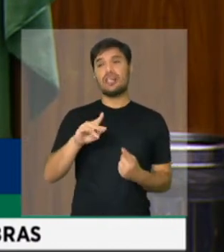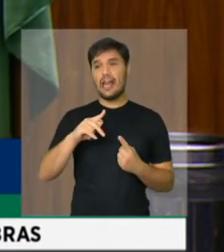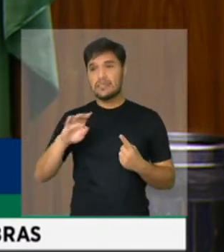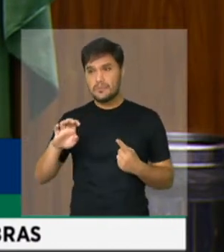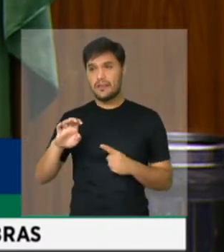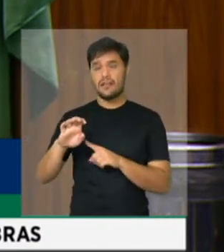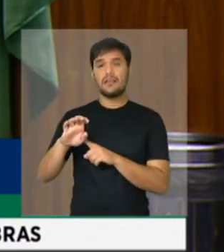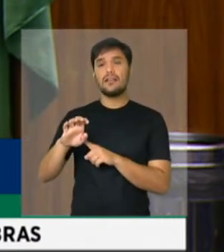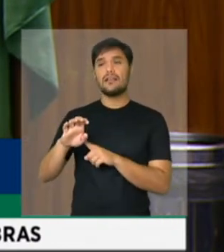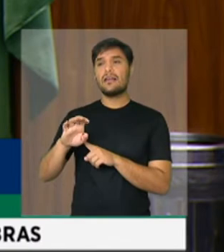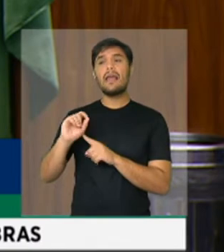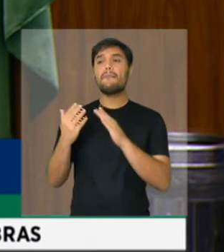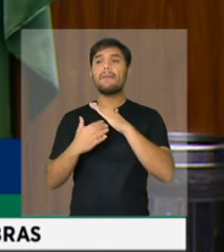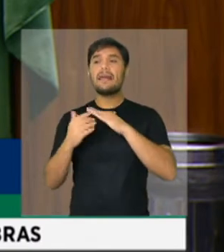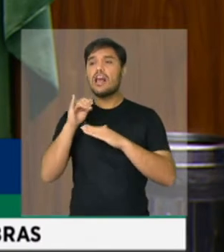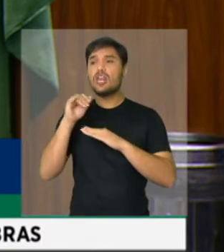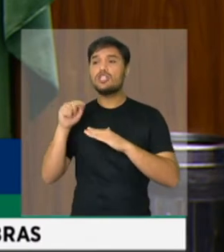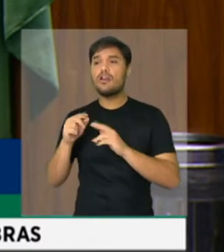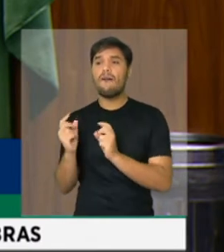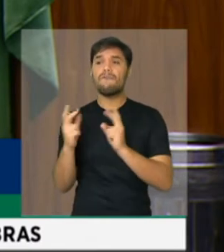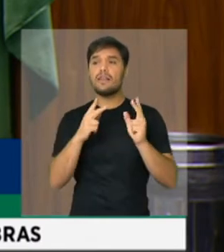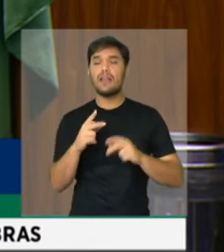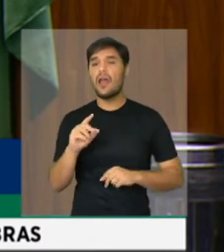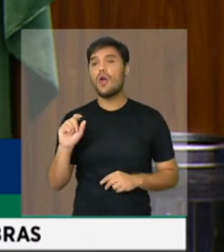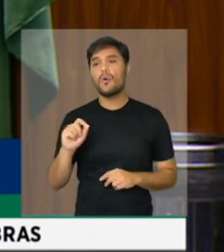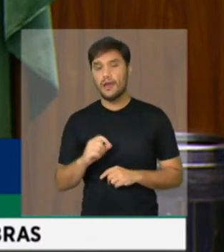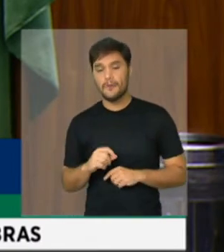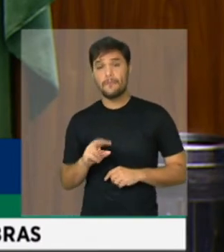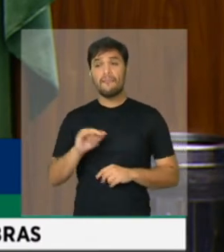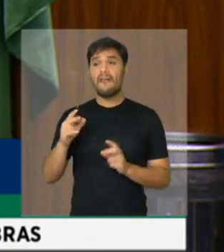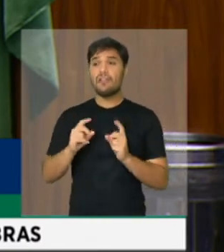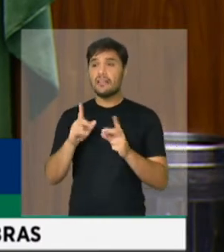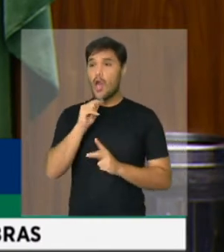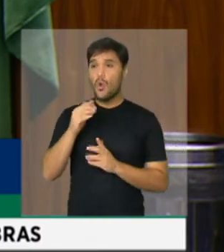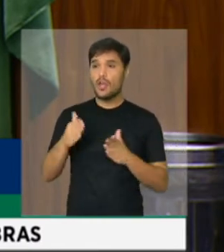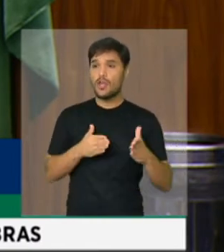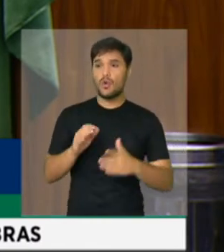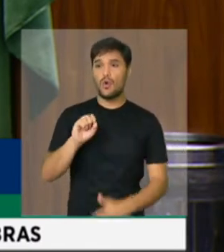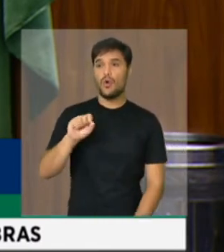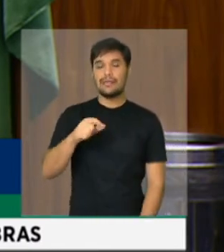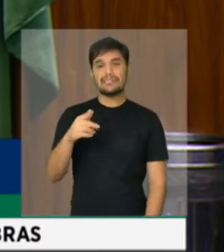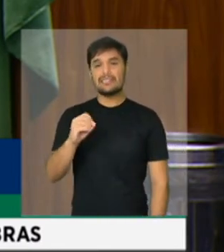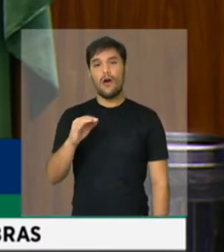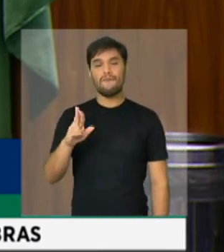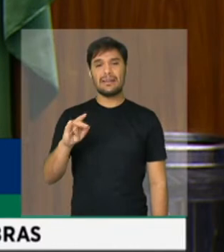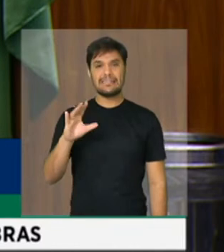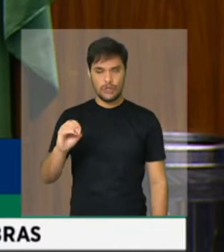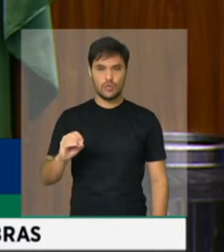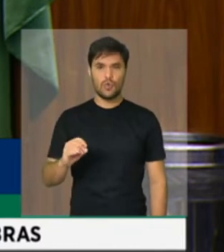NÃO PODEMOS ADMITIR... E VENDENDO A CHESF NÓS VAMOS VENDER SIM, VENDER O RIO SÃO FRANCISCO. É ISSO QUE SIGNIFICA. E AQUELA ÁGUA DO